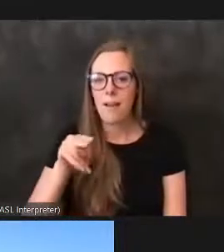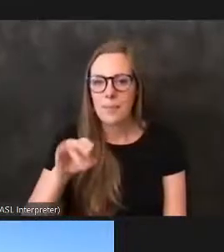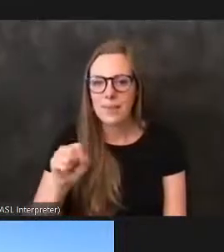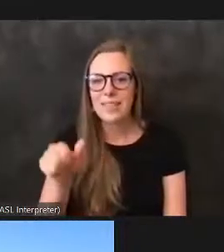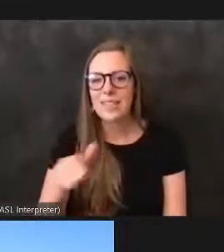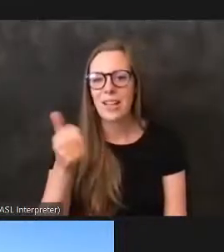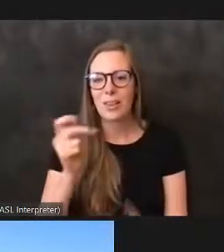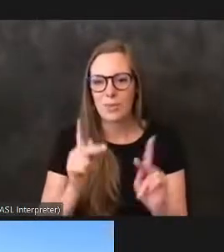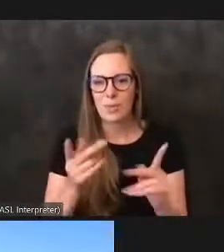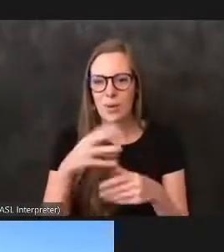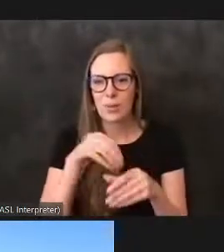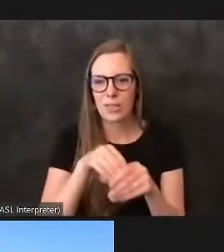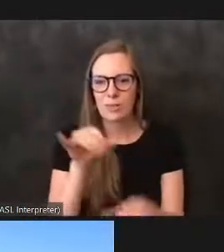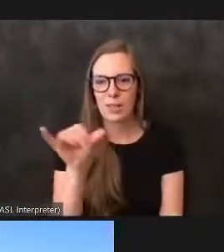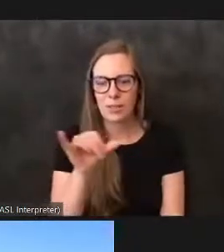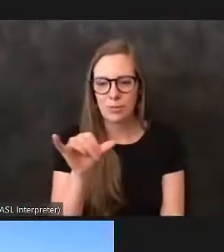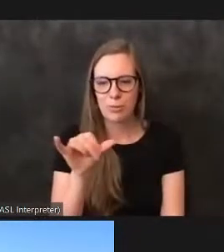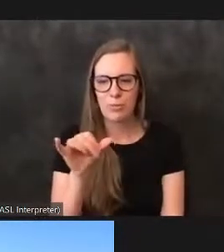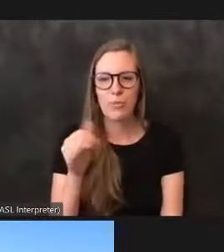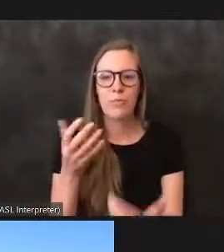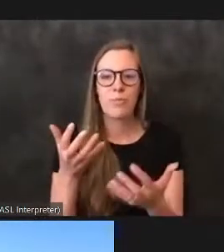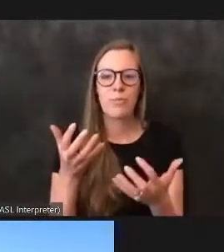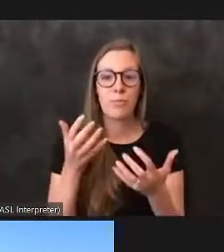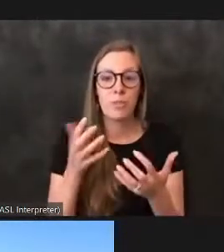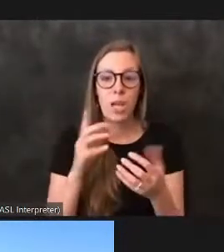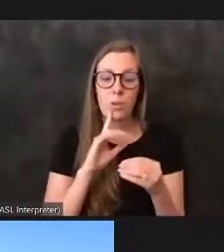participando Supervisora Hopkins, supervisor COVID.